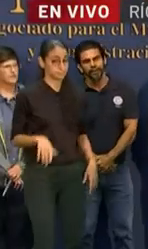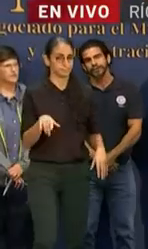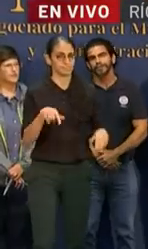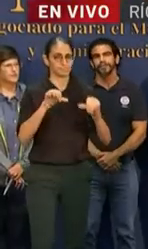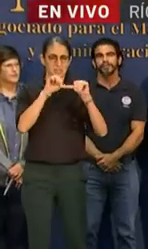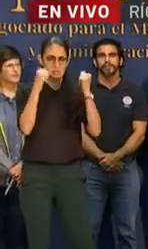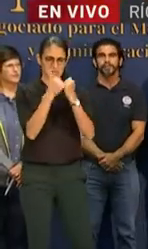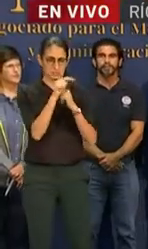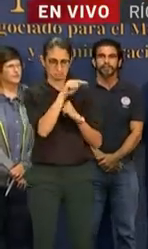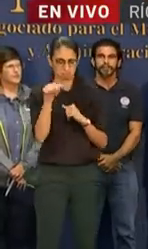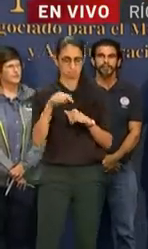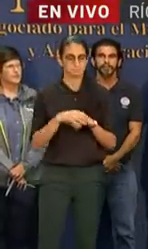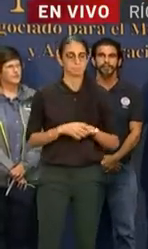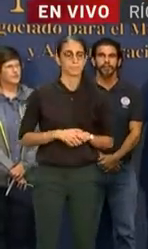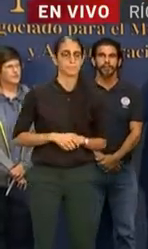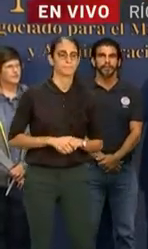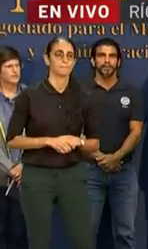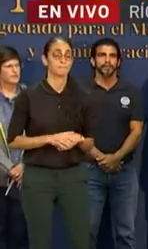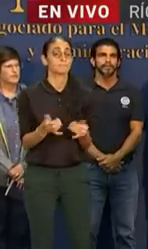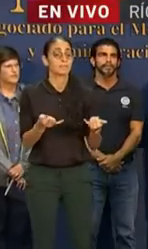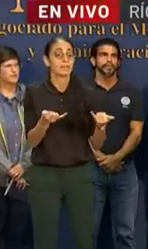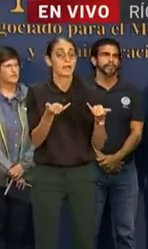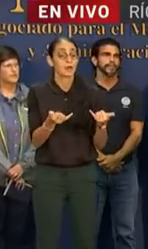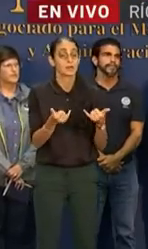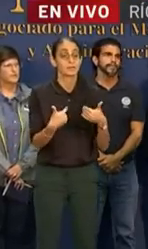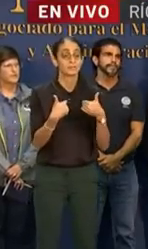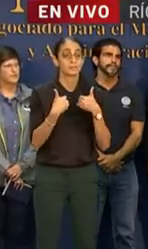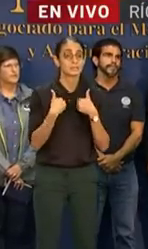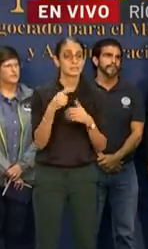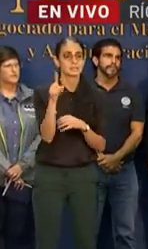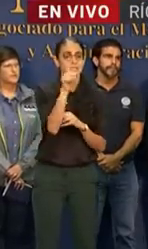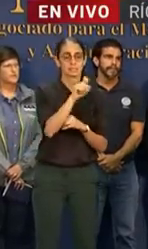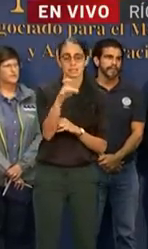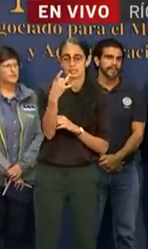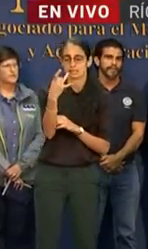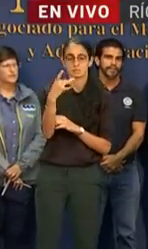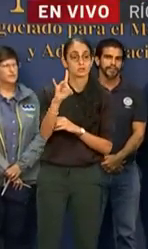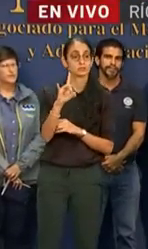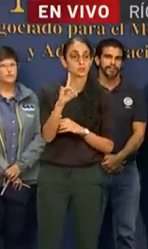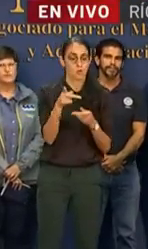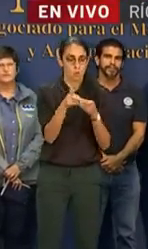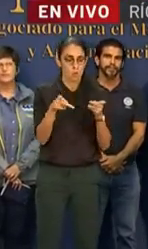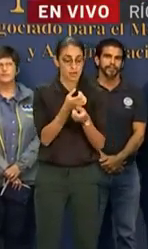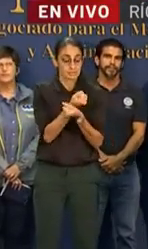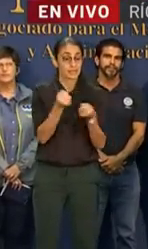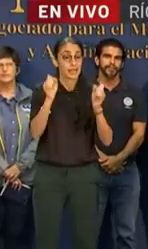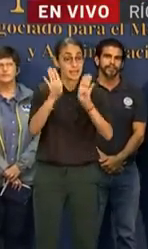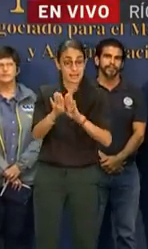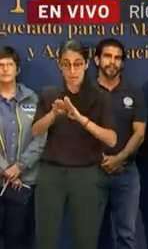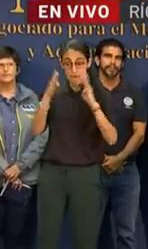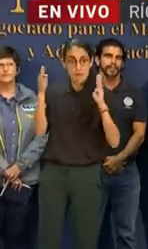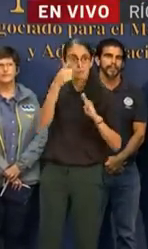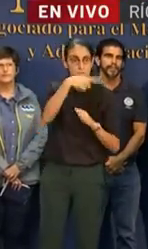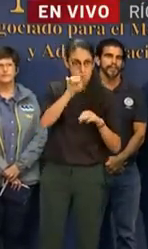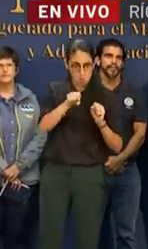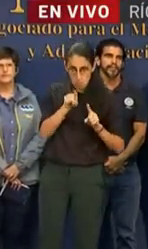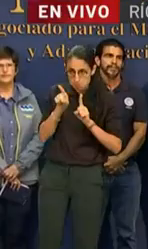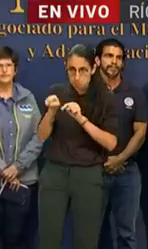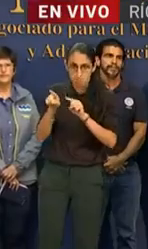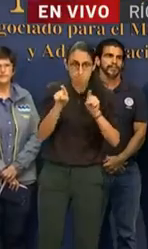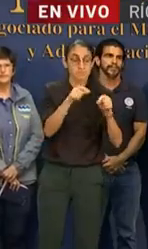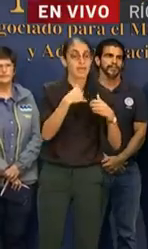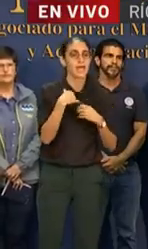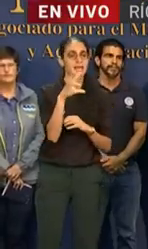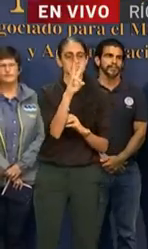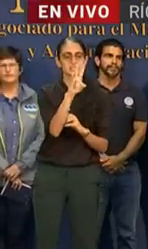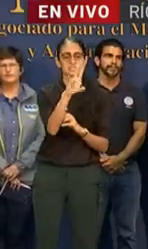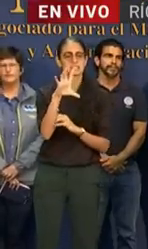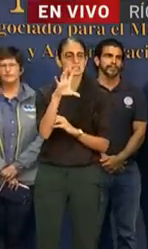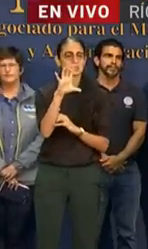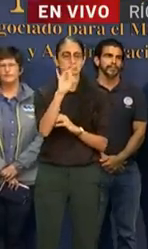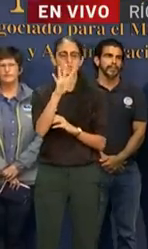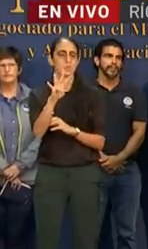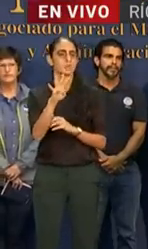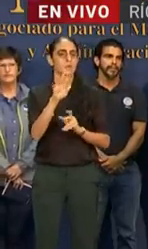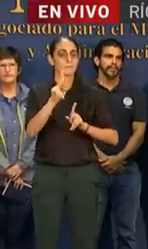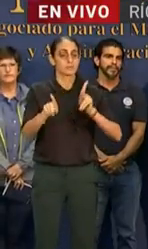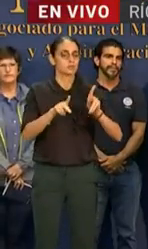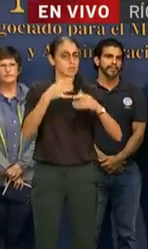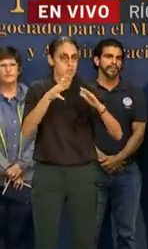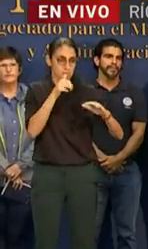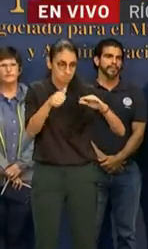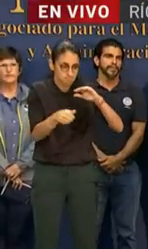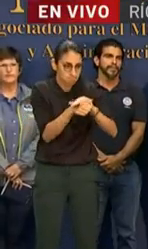TENDRÍAMOS QUE RECOMENDAR 1